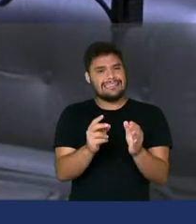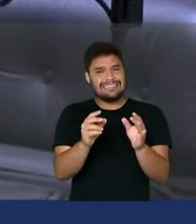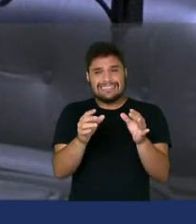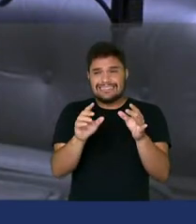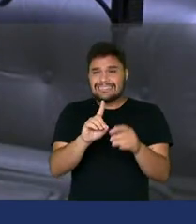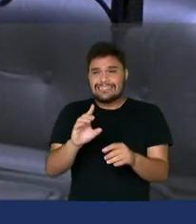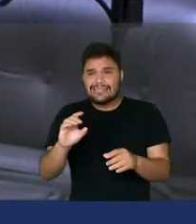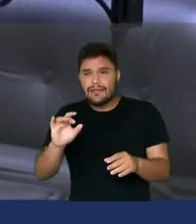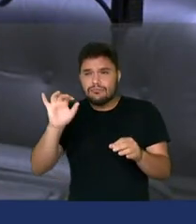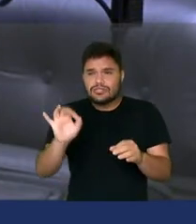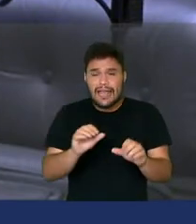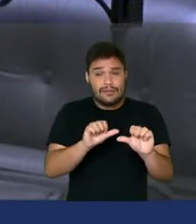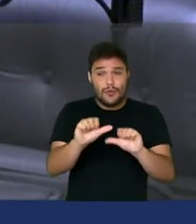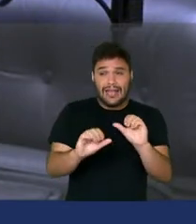QUEM COM QUEIRA AQUI E PERMANECE EM TODA A MATÉRIA